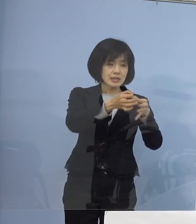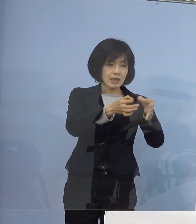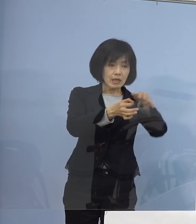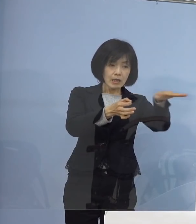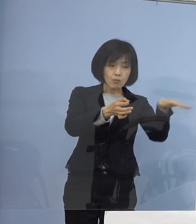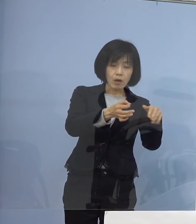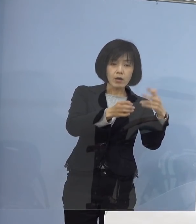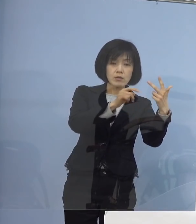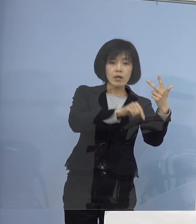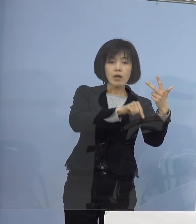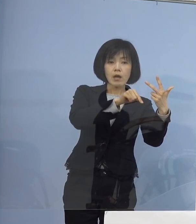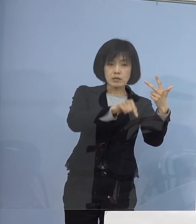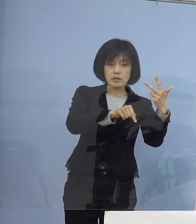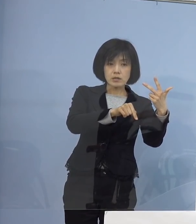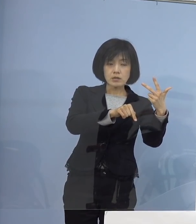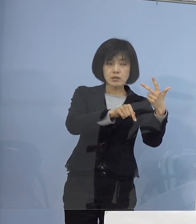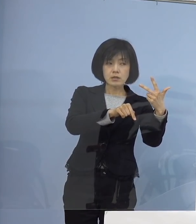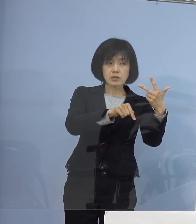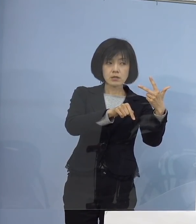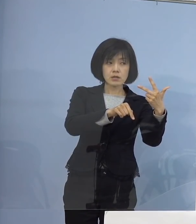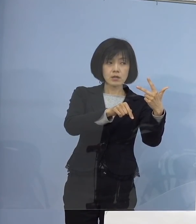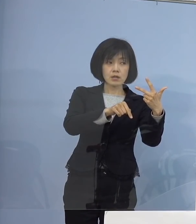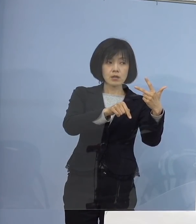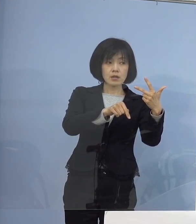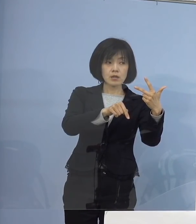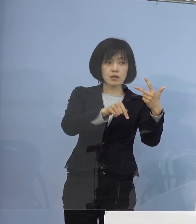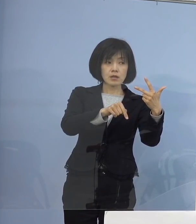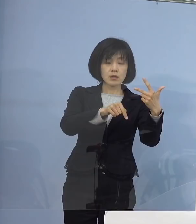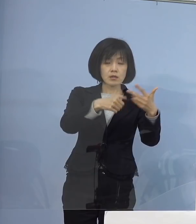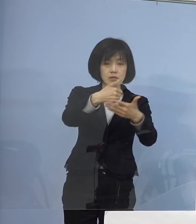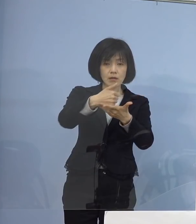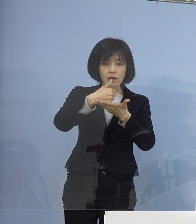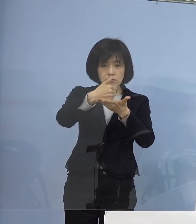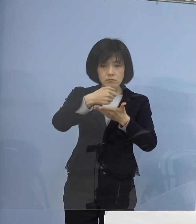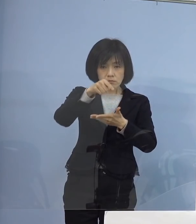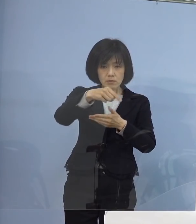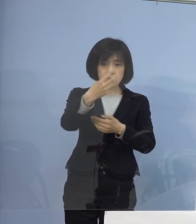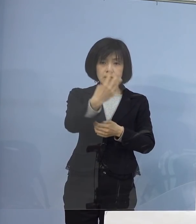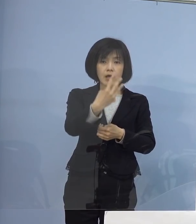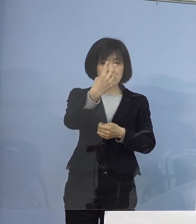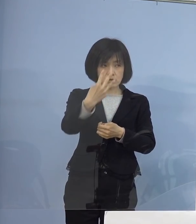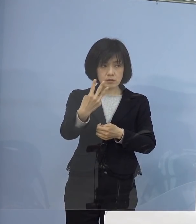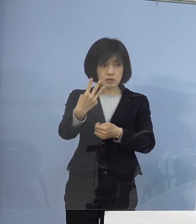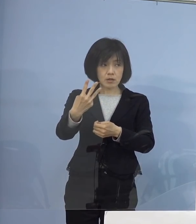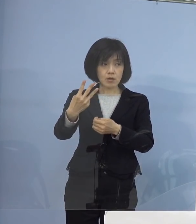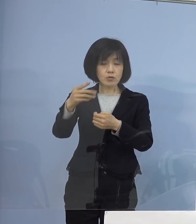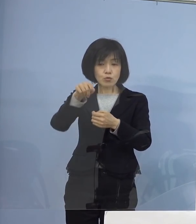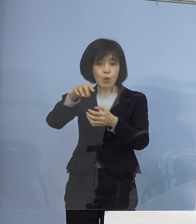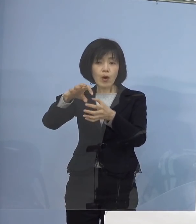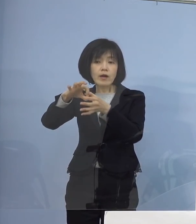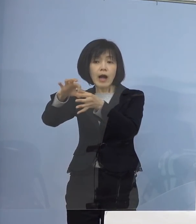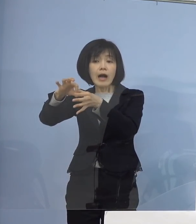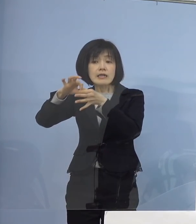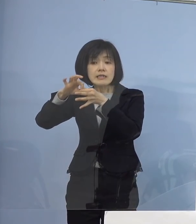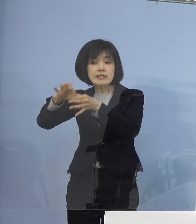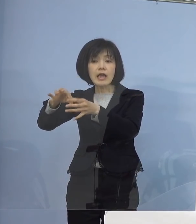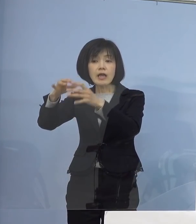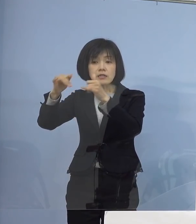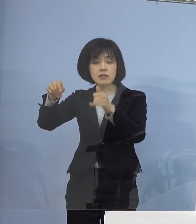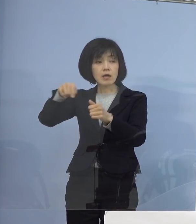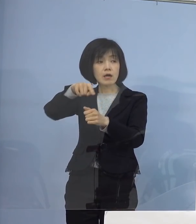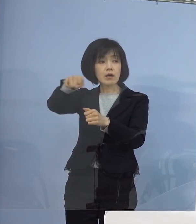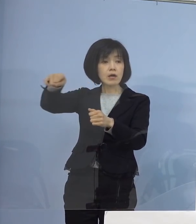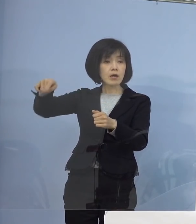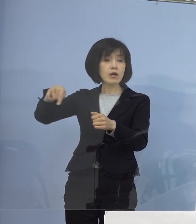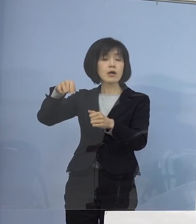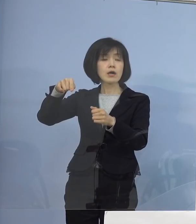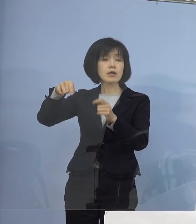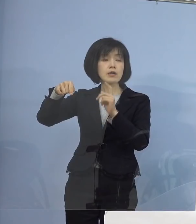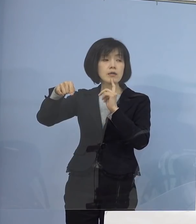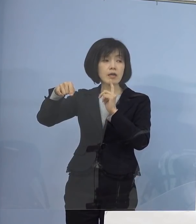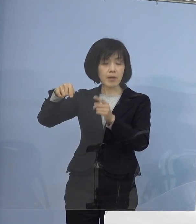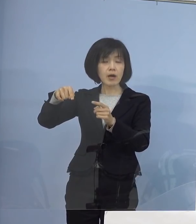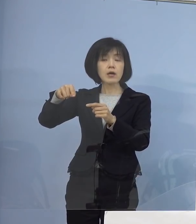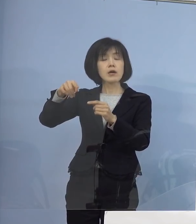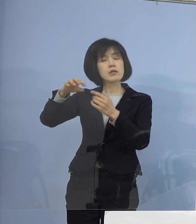（朝日新聞社） お店側サイドが7人とお客さんが3人と その関係者というのはそのご家族とかそういうことですか